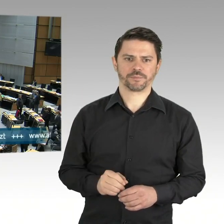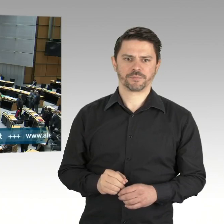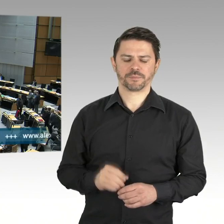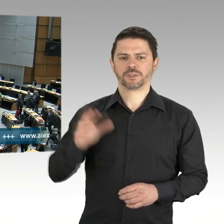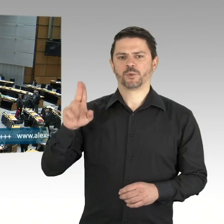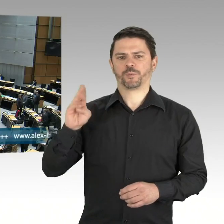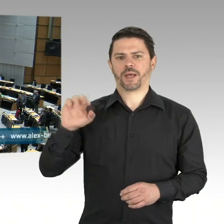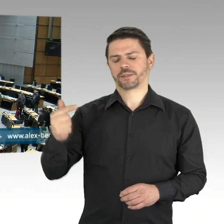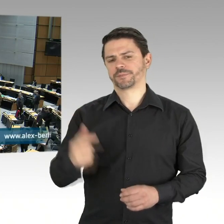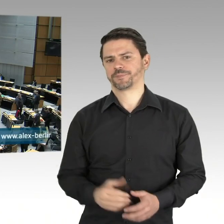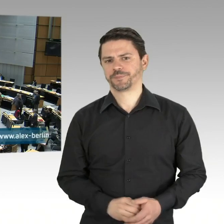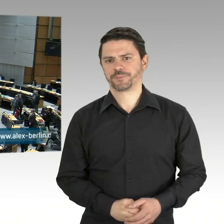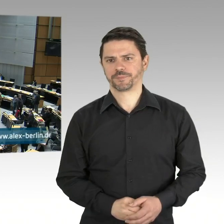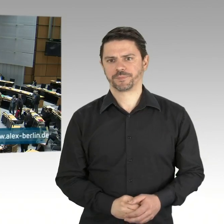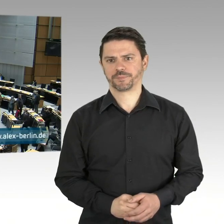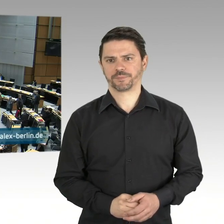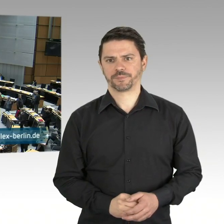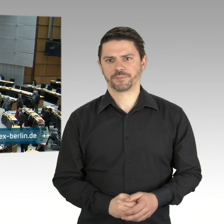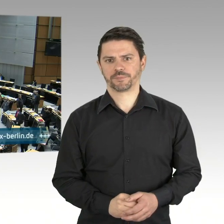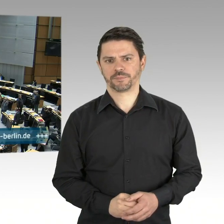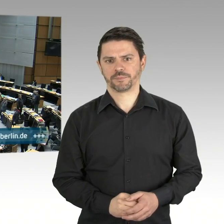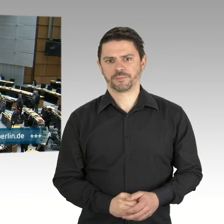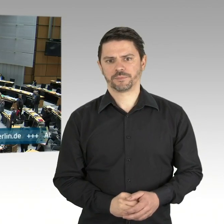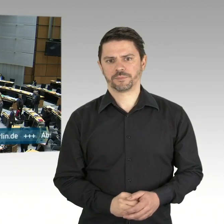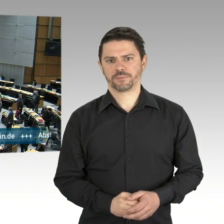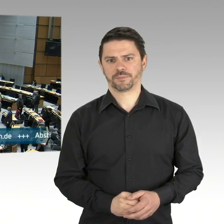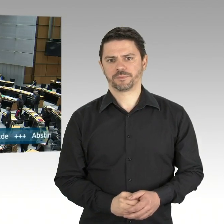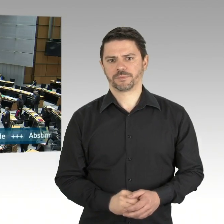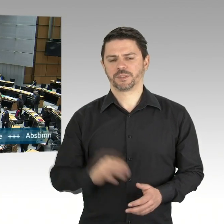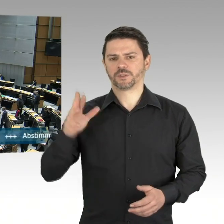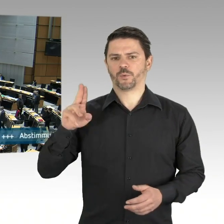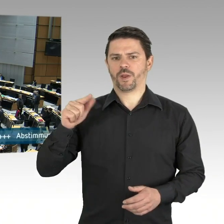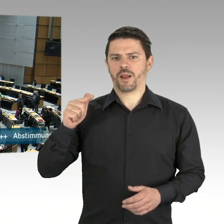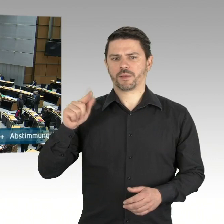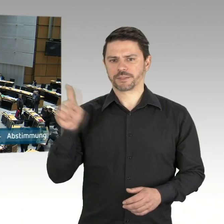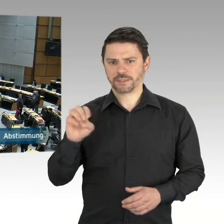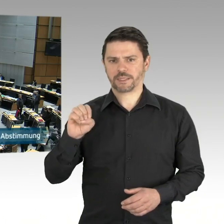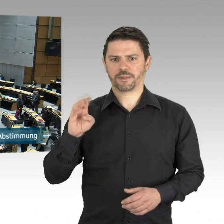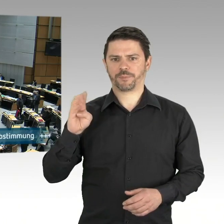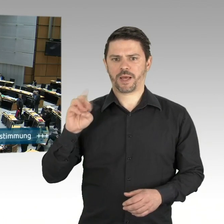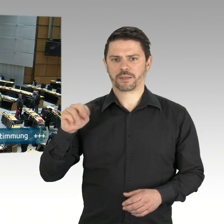Herr Jürn Jakob Schultze-Bernd. Herr Tobias Schulze. Herr Notker Schweikhardt.